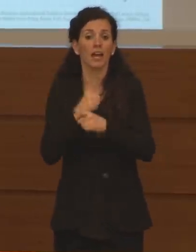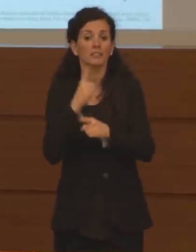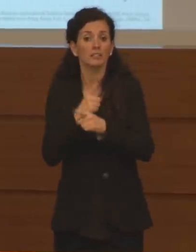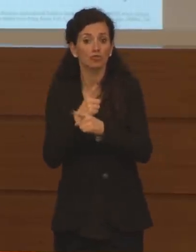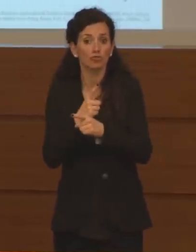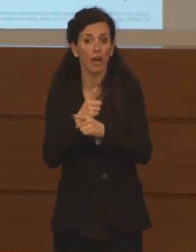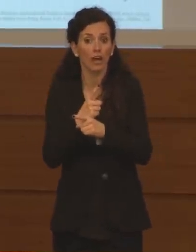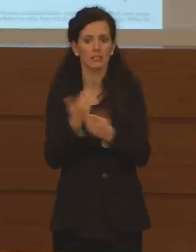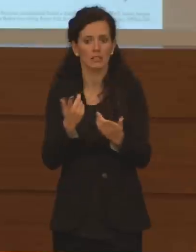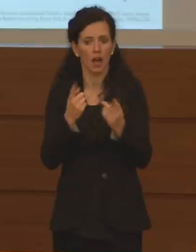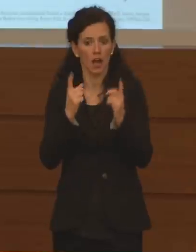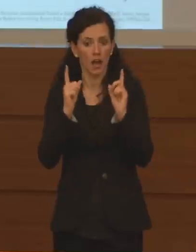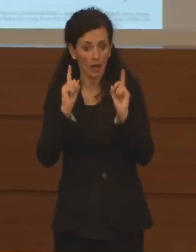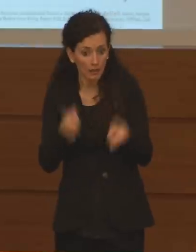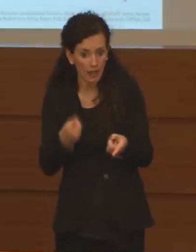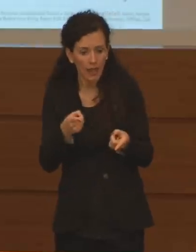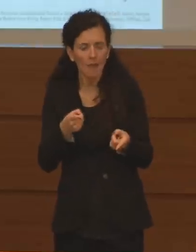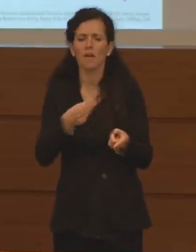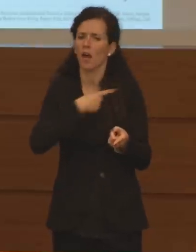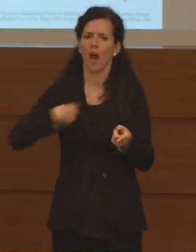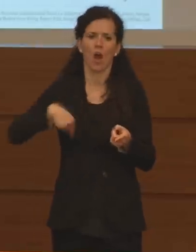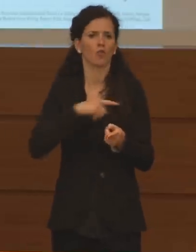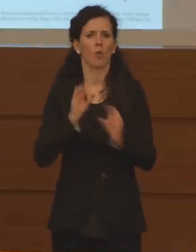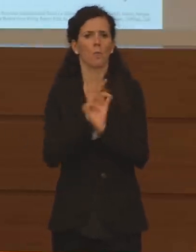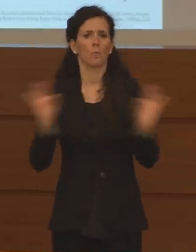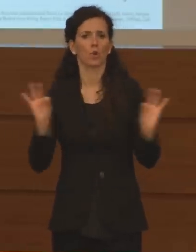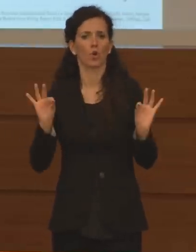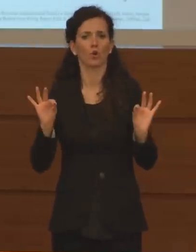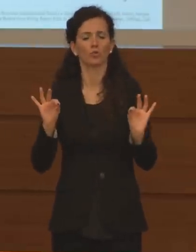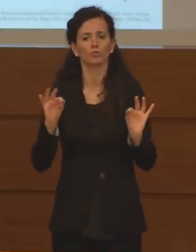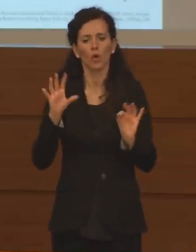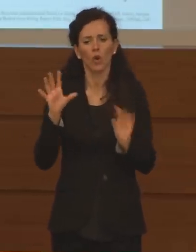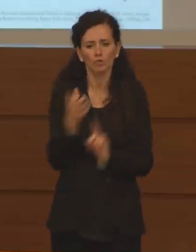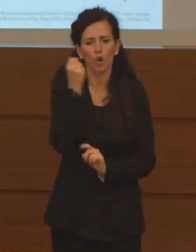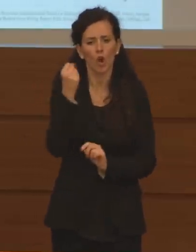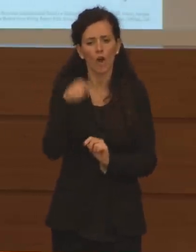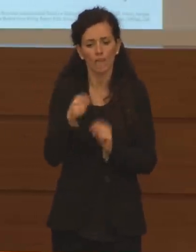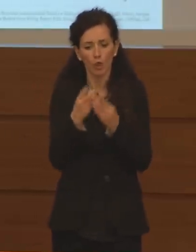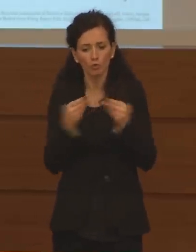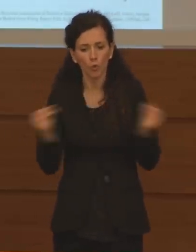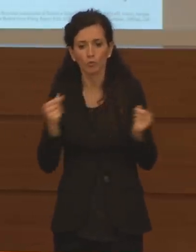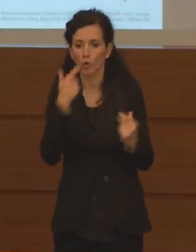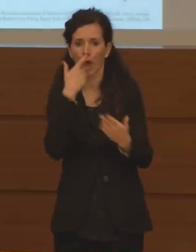siamo pronti a gestire anche con soluzioni idonee come quelle che sono le